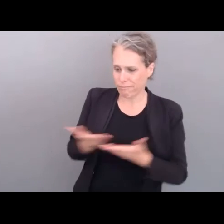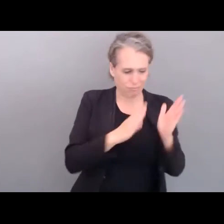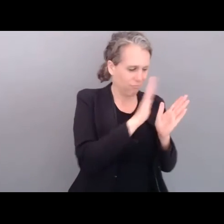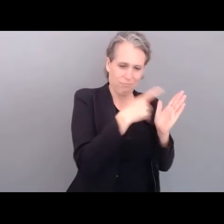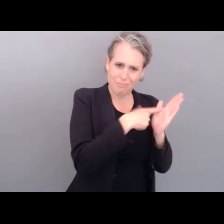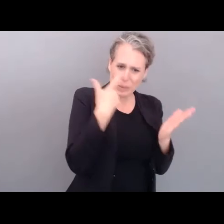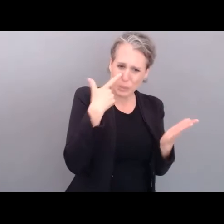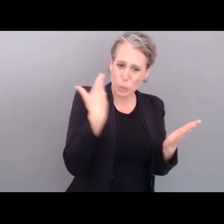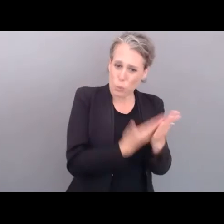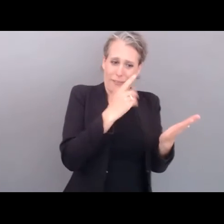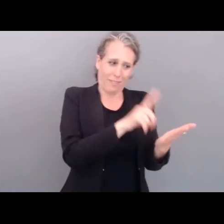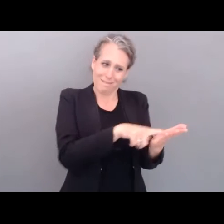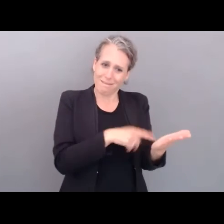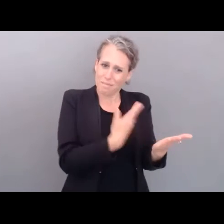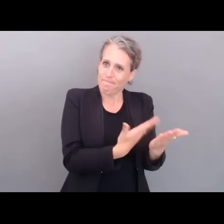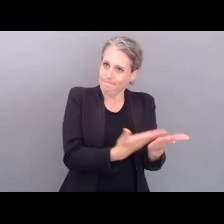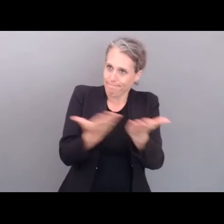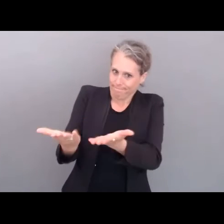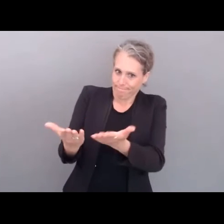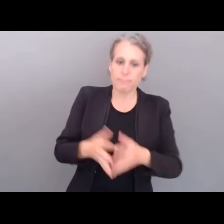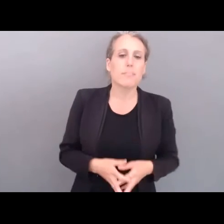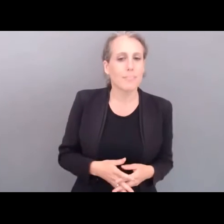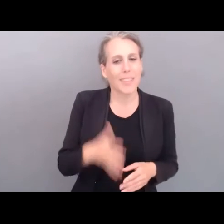el gobierno y no gubernamentales y también queremos que el DPO use esto como evidencia de la situación pandémica.